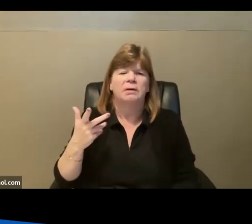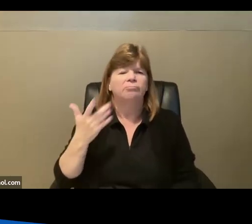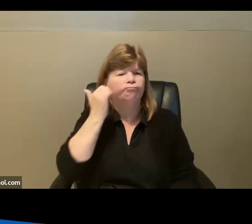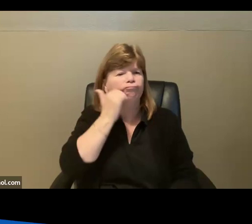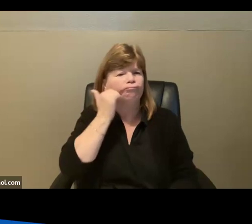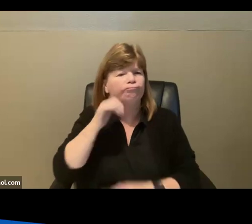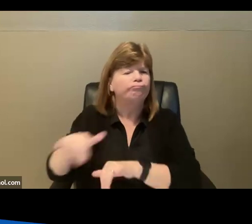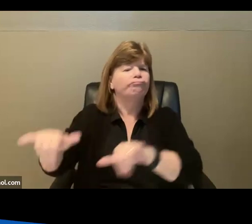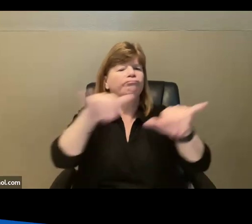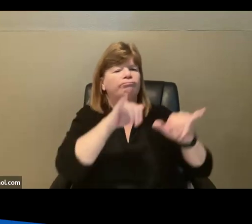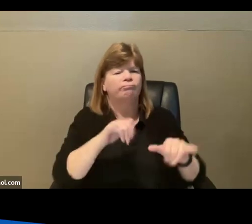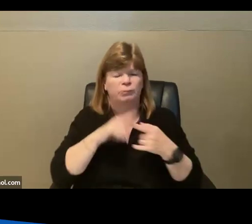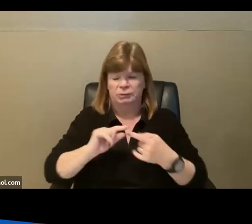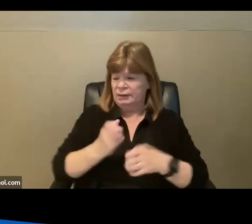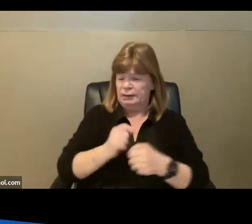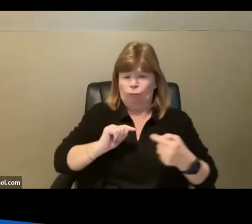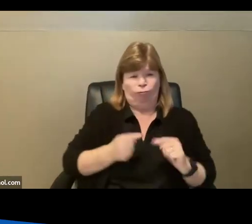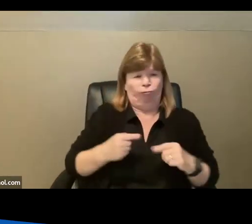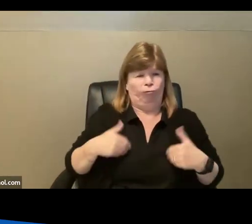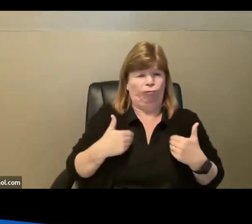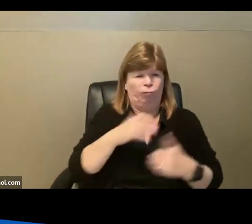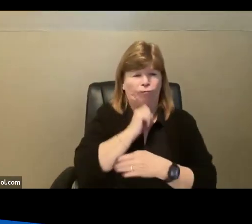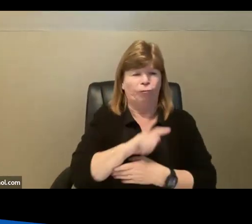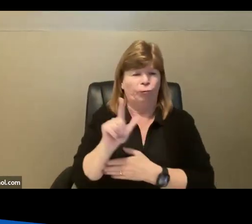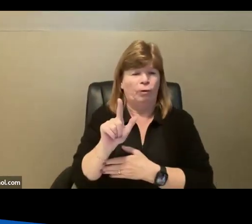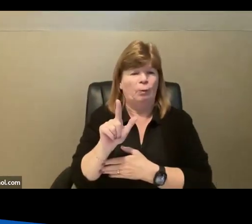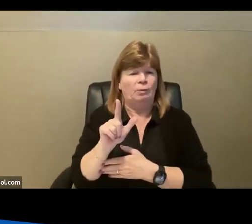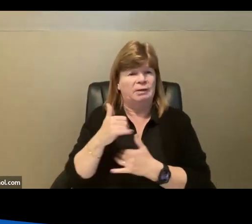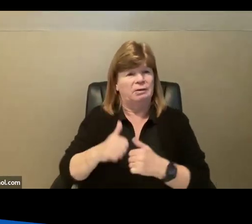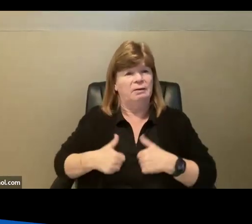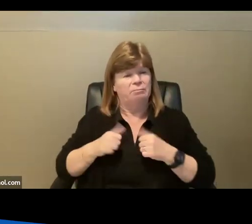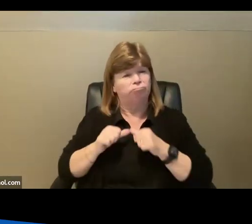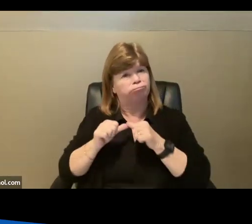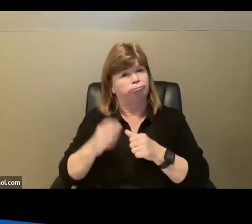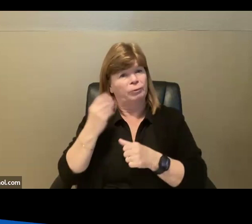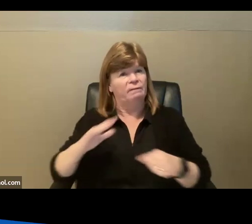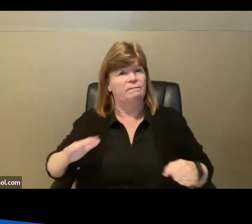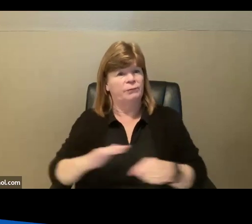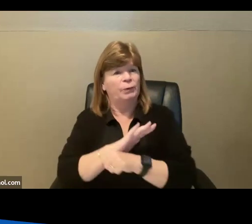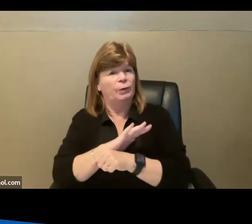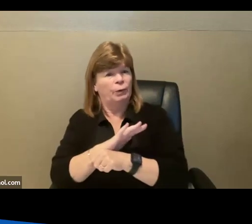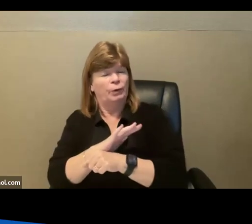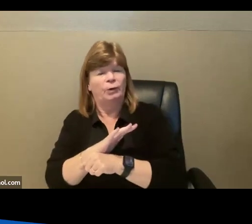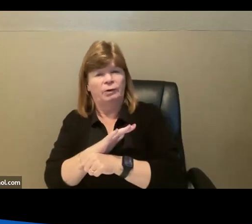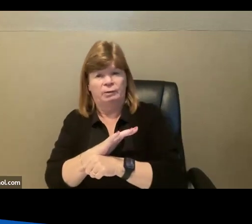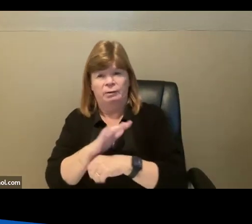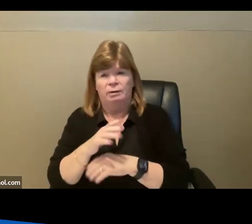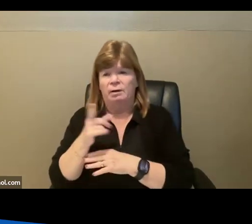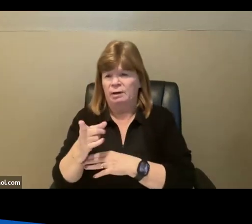Puedes lesionarte a una edad muy temprana, a los 21 años, y aun así vivió una vida bastante plena. Le gustaba viajar, y fue a